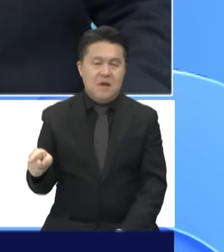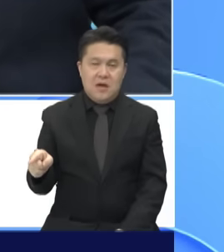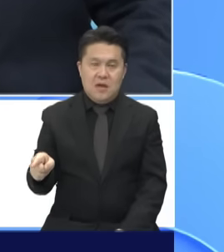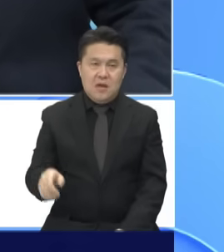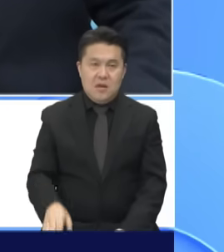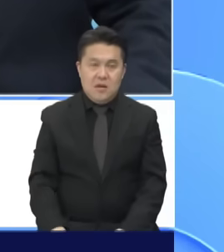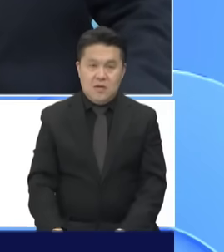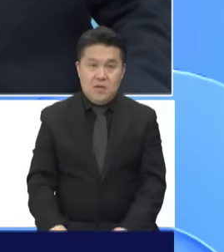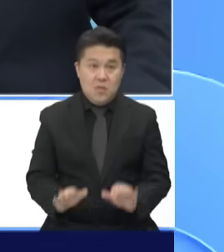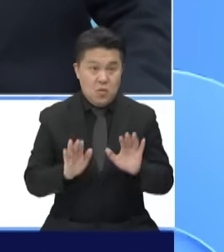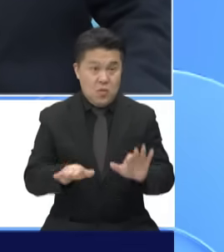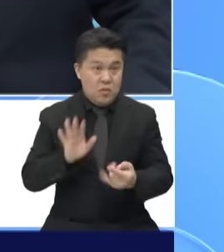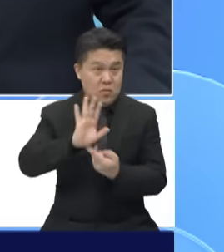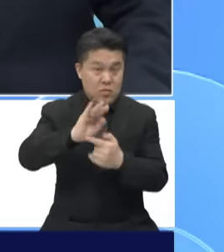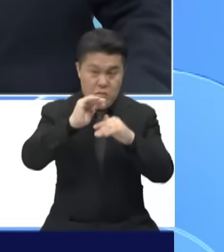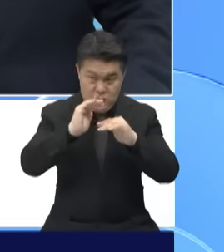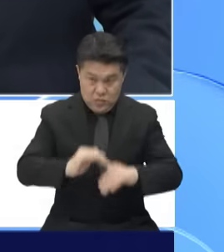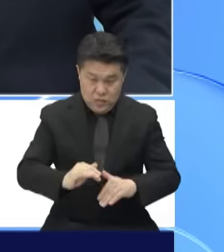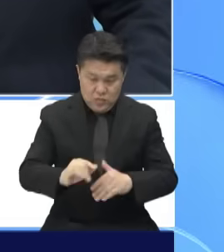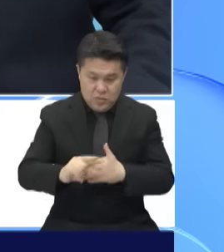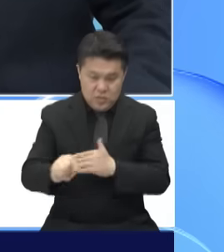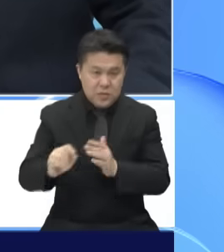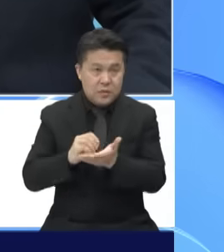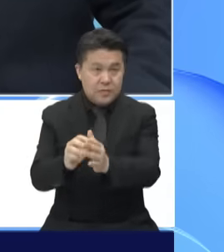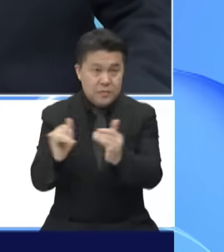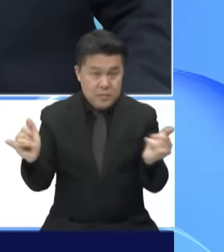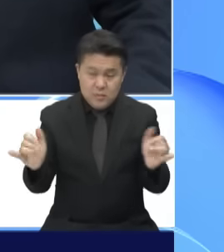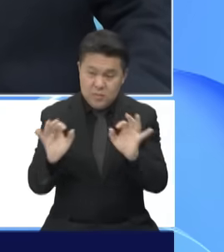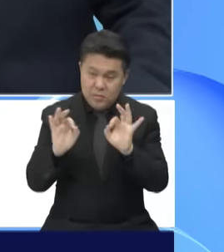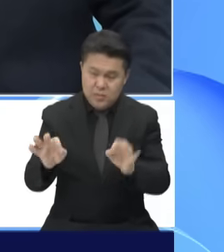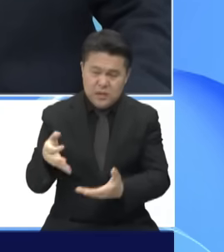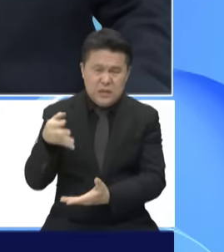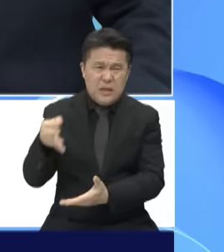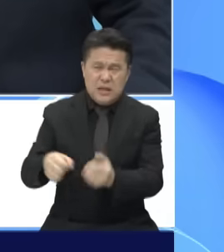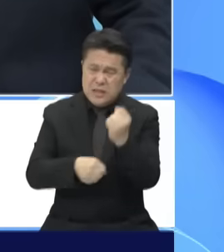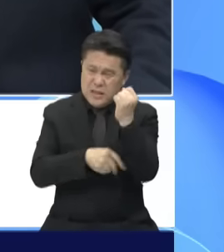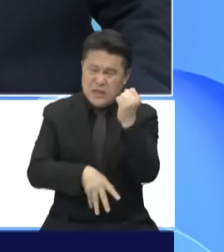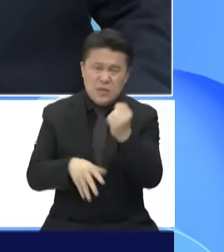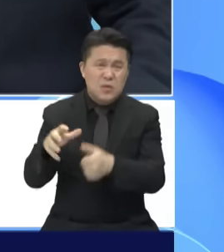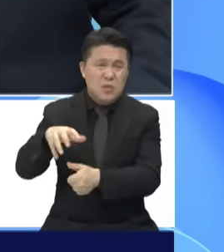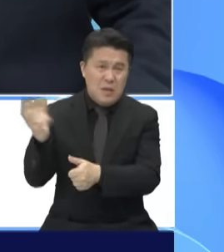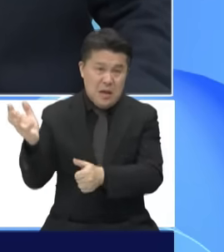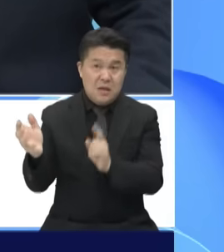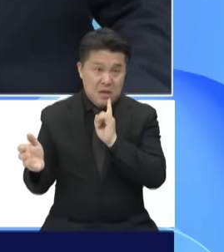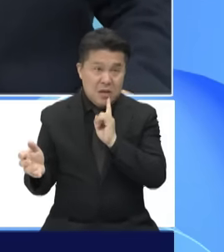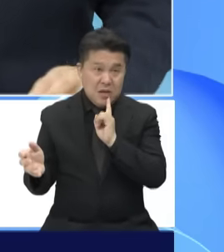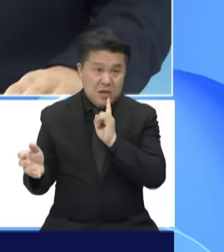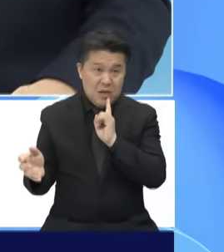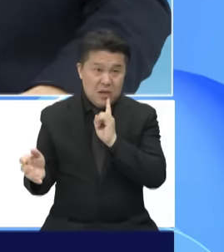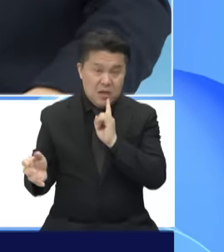오늘 나온 발표는 지역가입자 중에서 그 재산 기준을 완화해 주겠다는 건데 가장